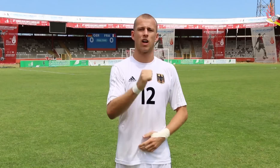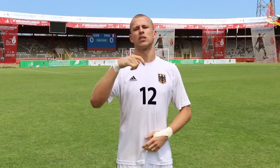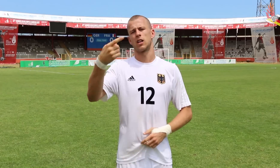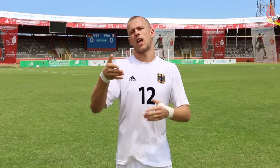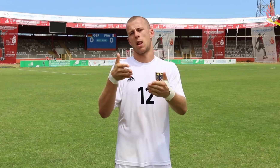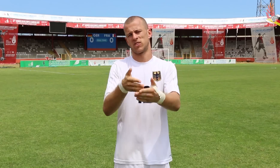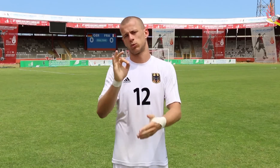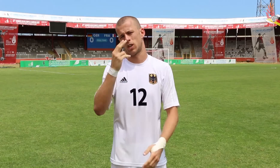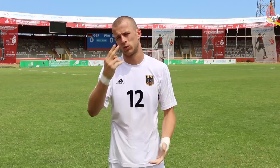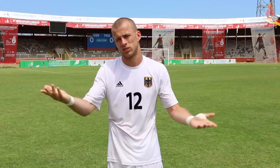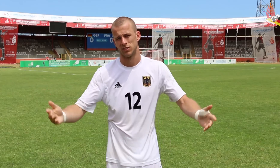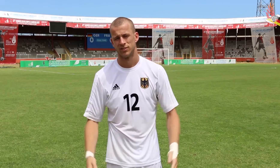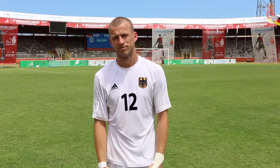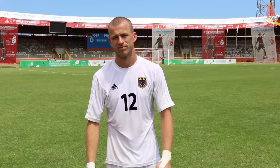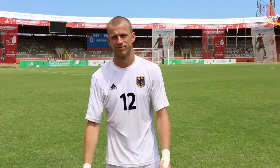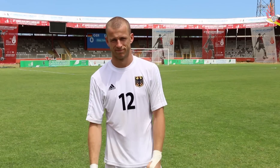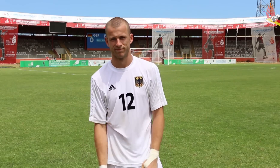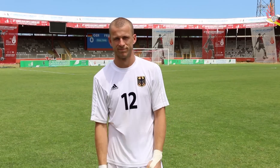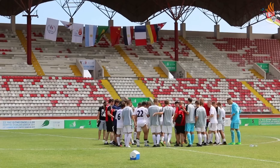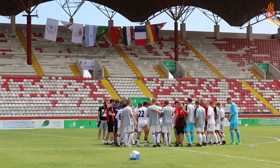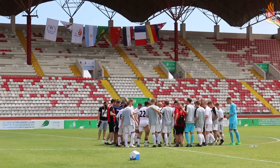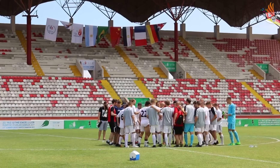Hoffentlich putzen wir die Gegner im Viertelfinale weg und ziehen ins Halbfinale ein.